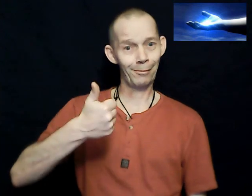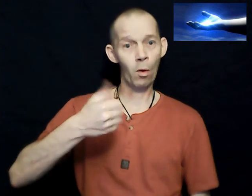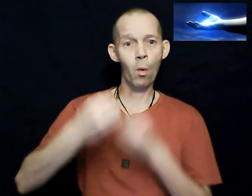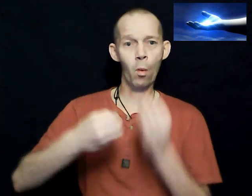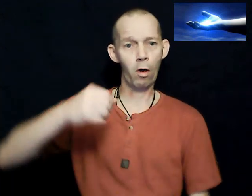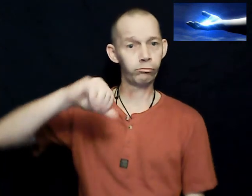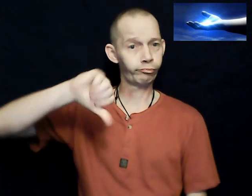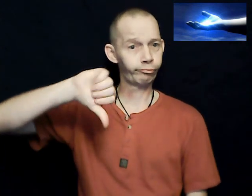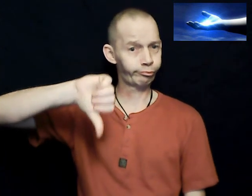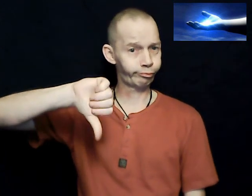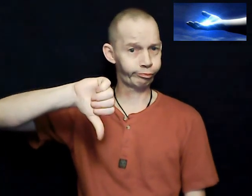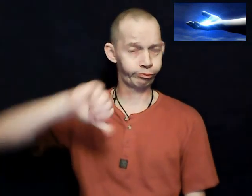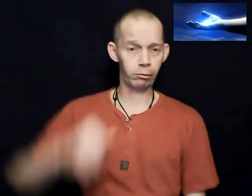ou je n'aime pas